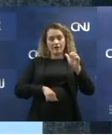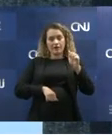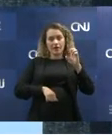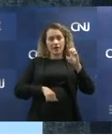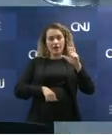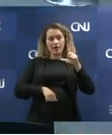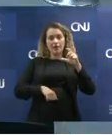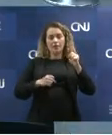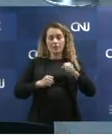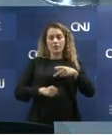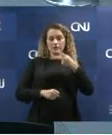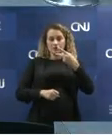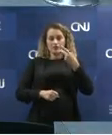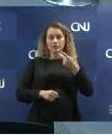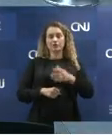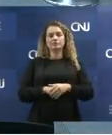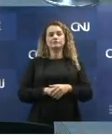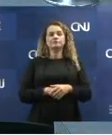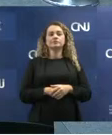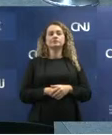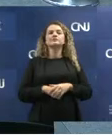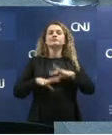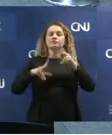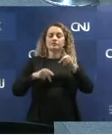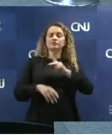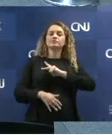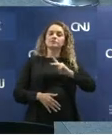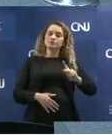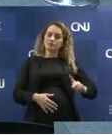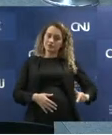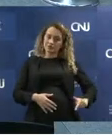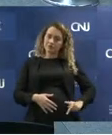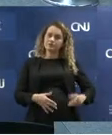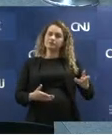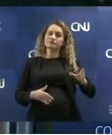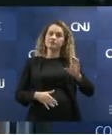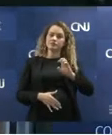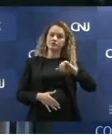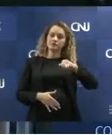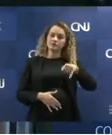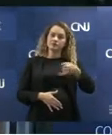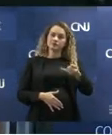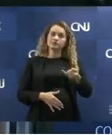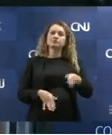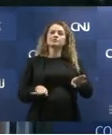Excelentíssima Presidente desse grande Conselho Nacional de Justiça, Ministro Luiz Fux.